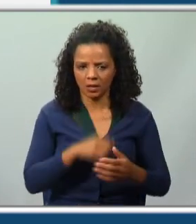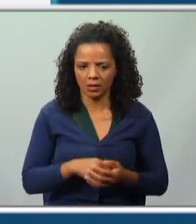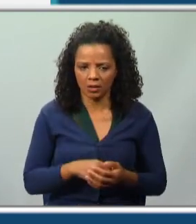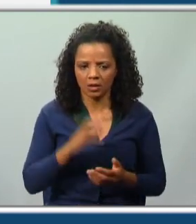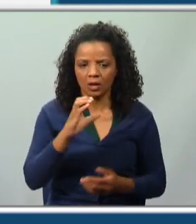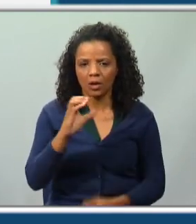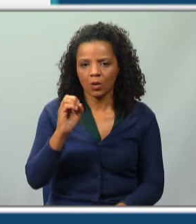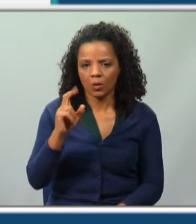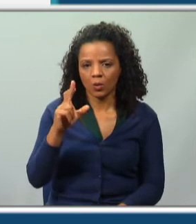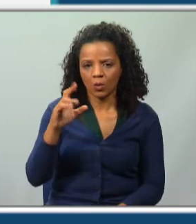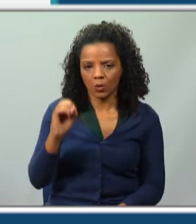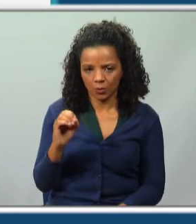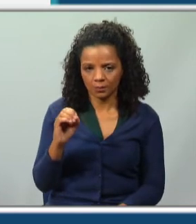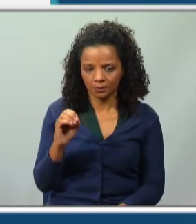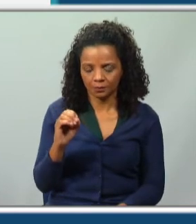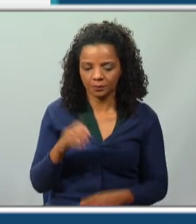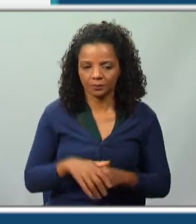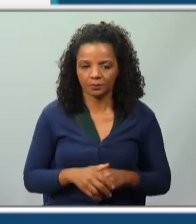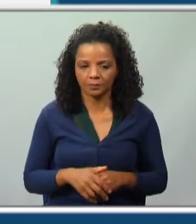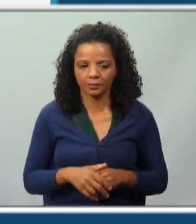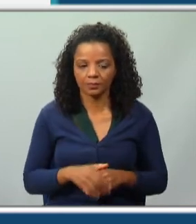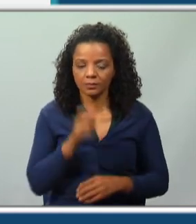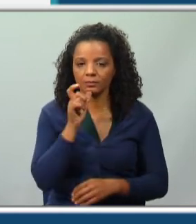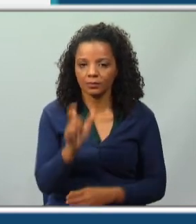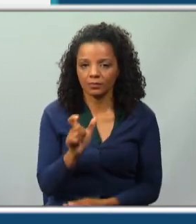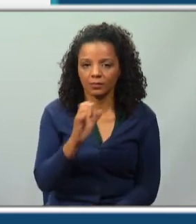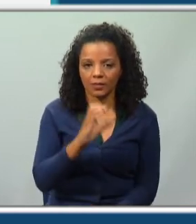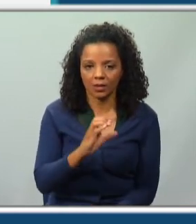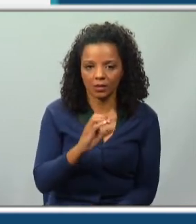e tal como anteriormente o que temos o que temos aqui a palavra corpo que está 和以前一樣，我們擁有我們這裡有body這個詞